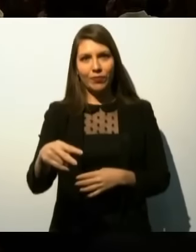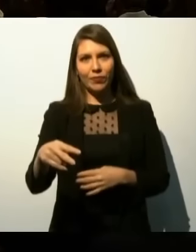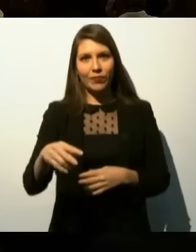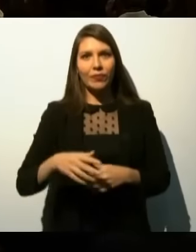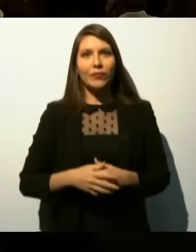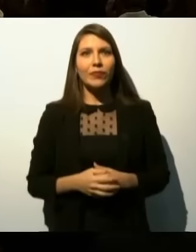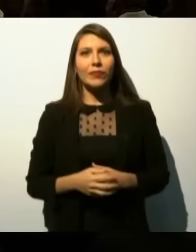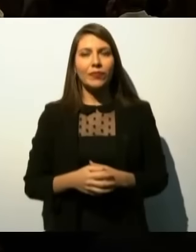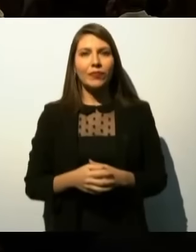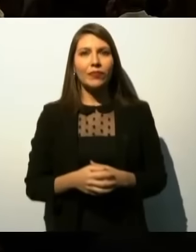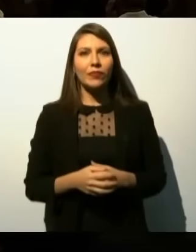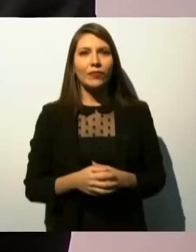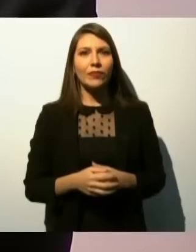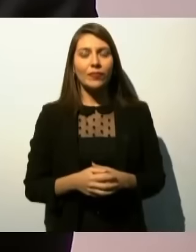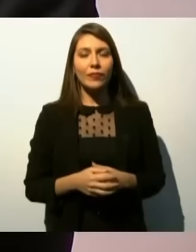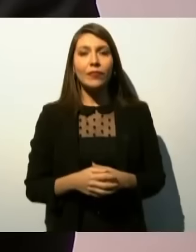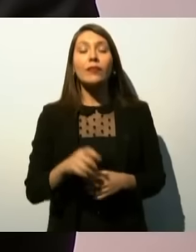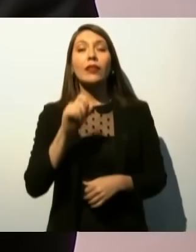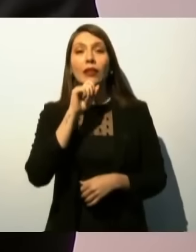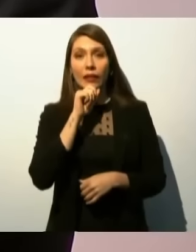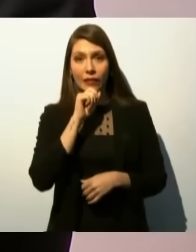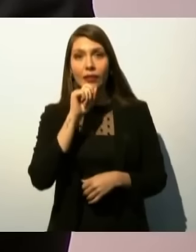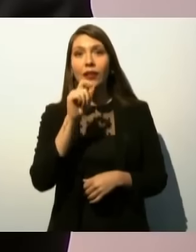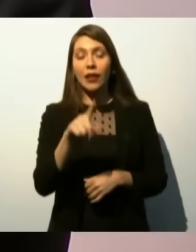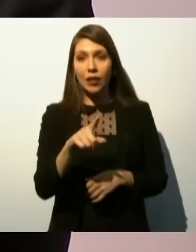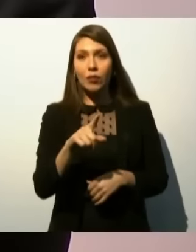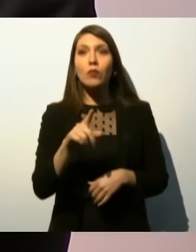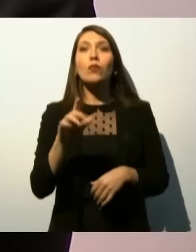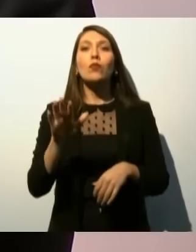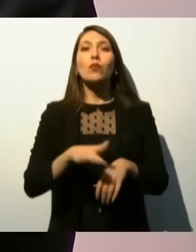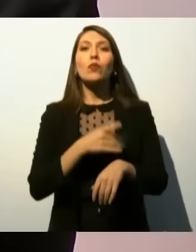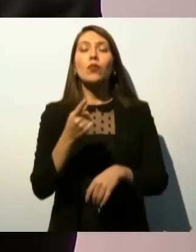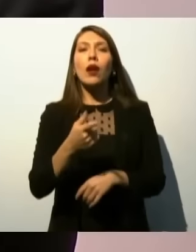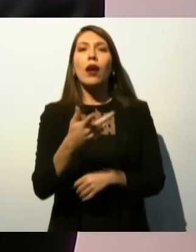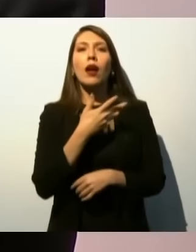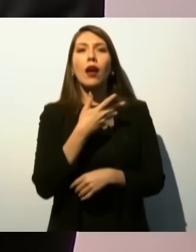pero histórico también por los 428 presidentes y